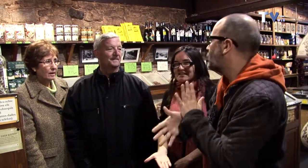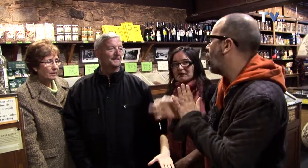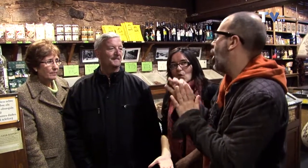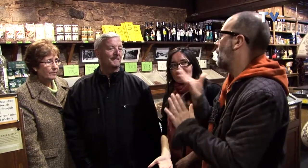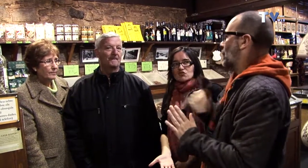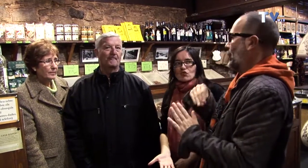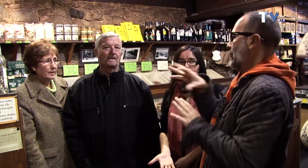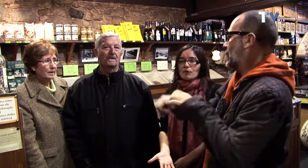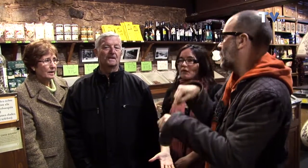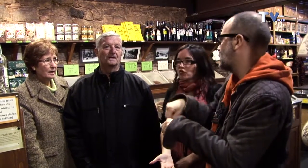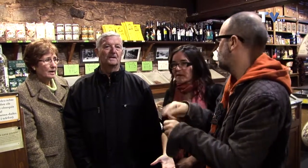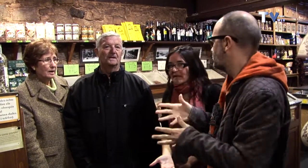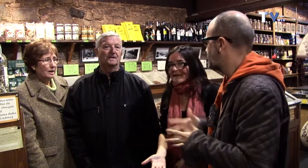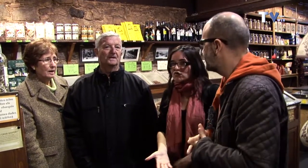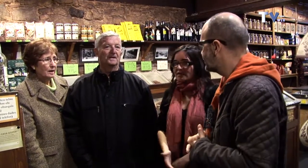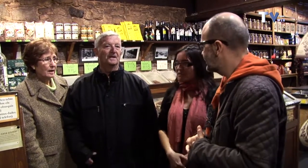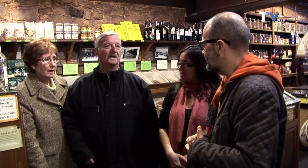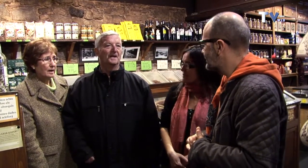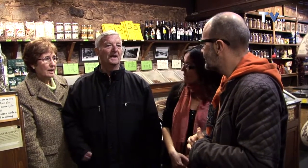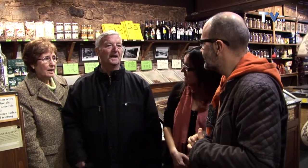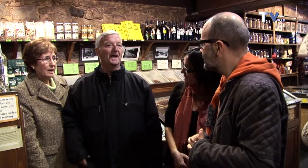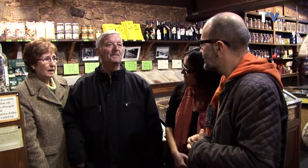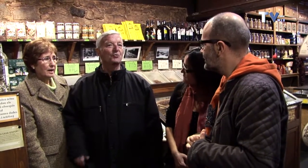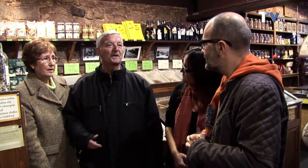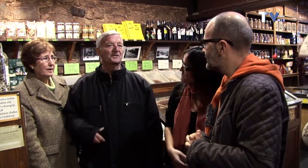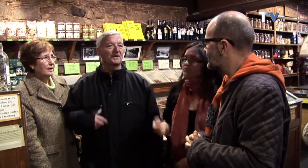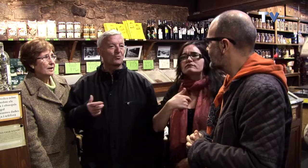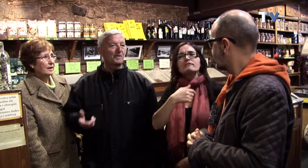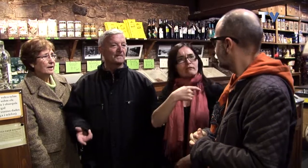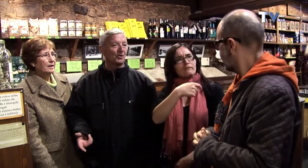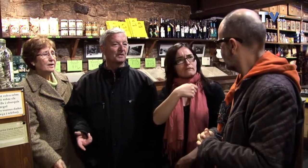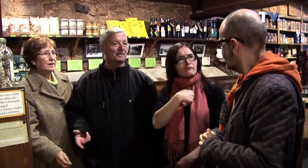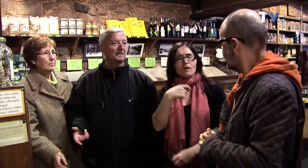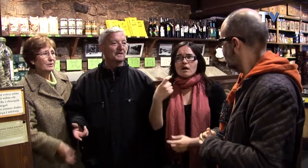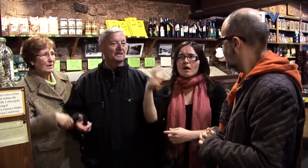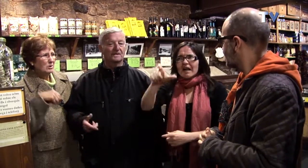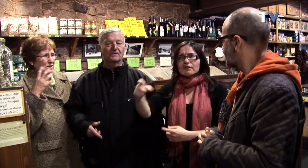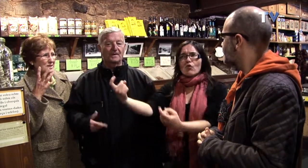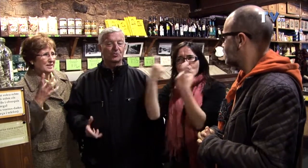y quería preguntaros: ¿sois clientes habituales o habéis venido hoy porque os apetecía comprar algo?